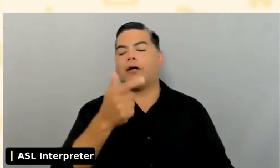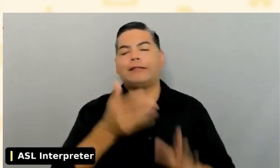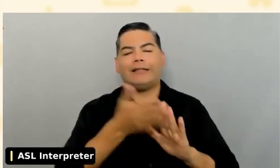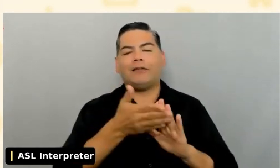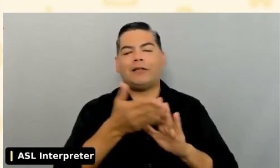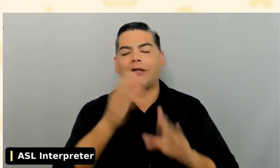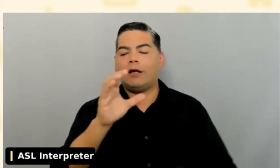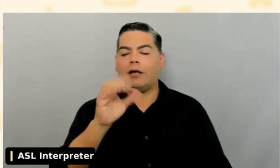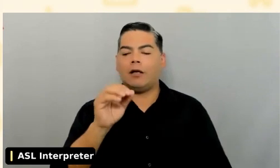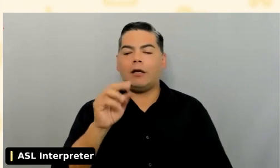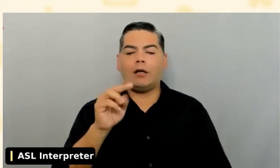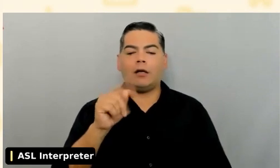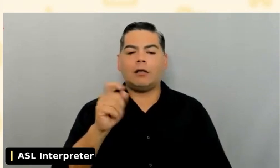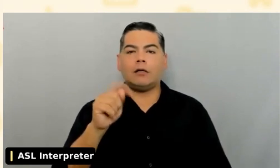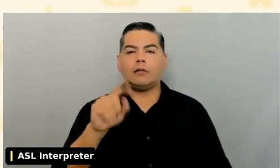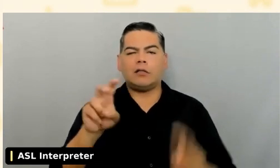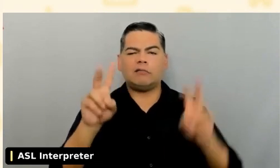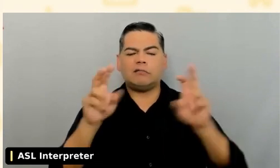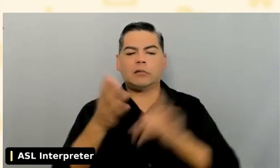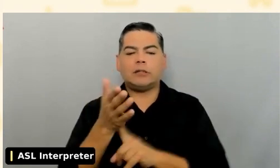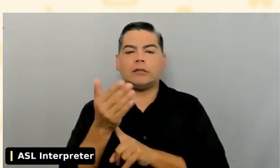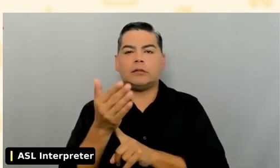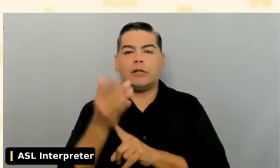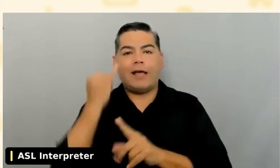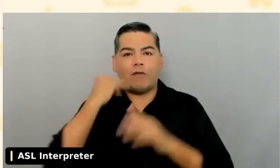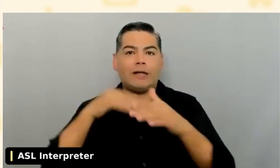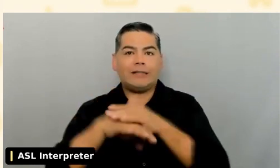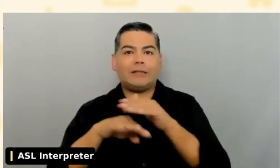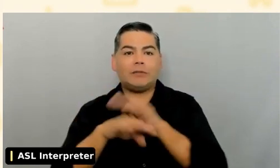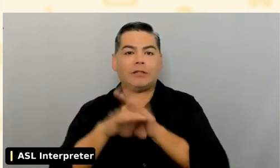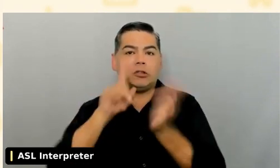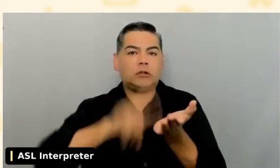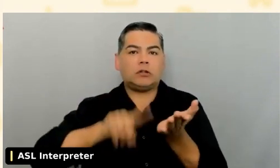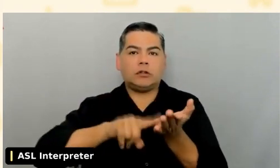Y luego eso queda marcado en el verificador de accesibilidad porque esa es una frase que busca para asegurarse